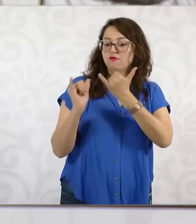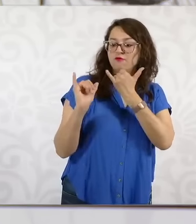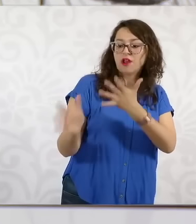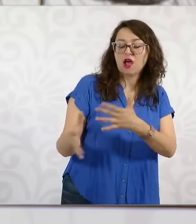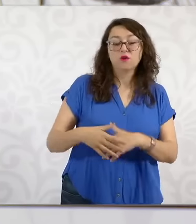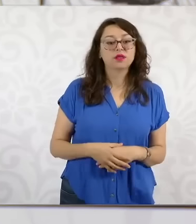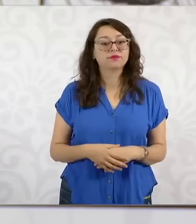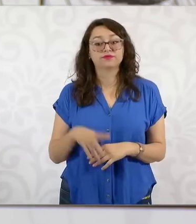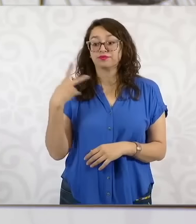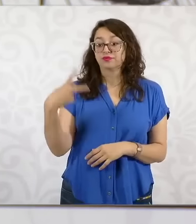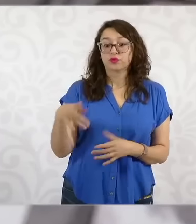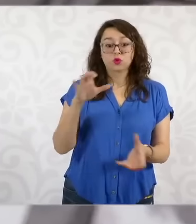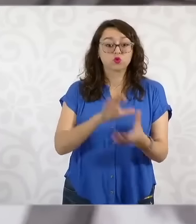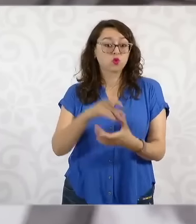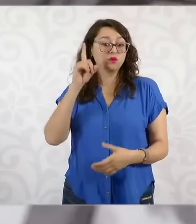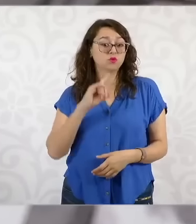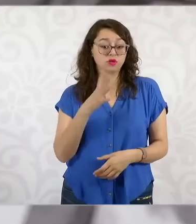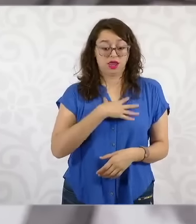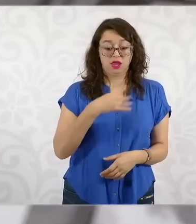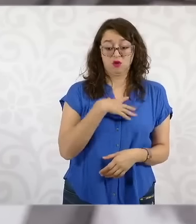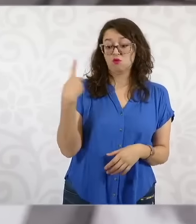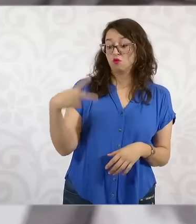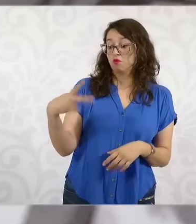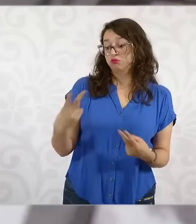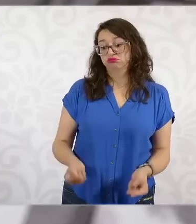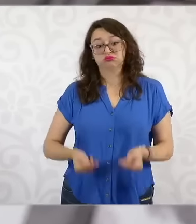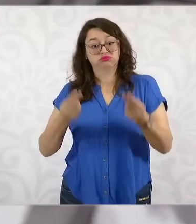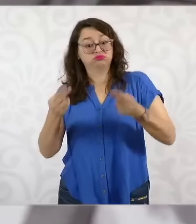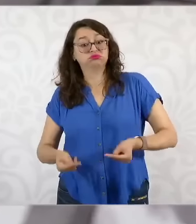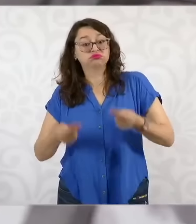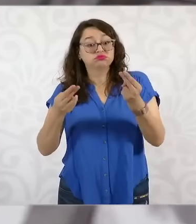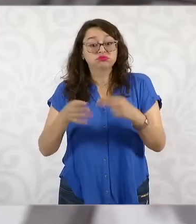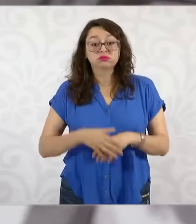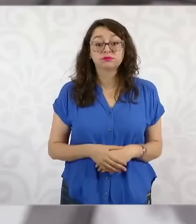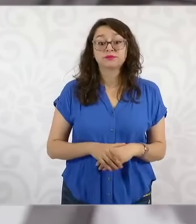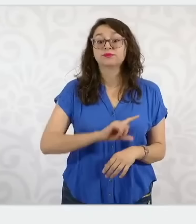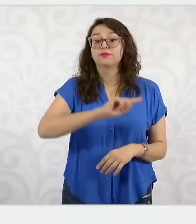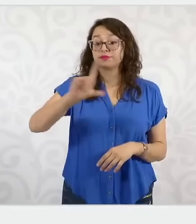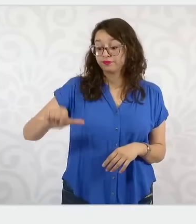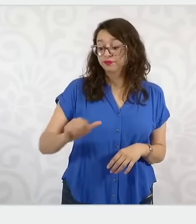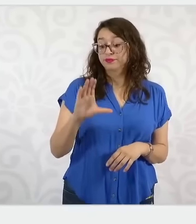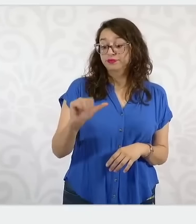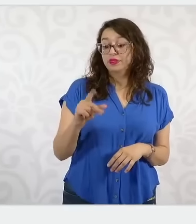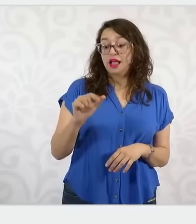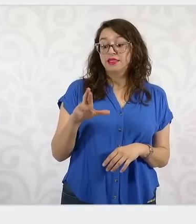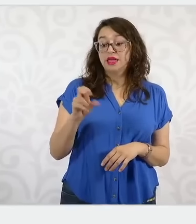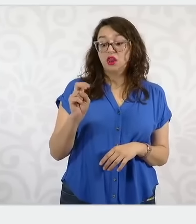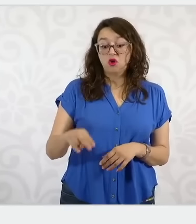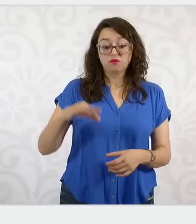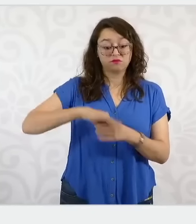hicieron negocios al amparo del poder público y después Calderón, que llegó con fraude electoral.